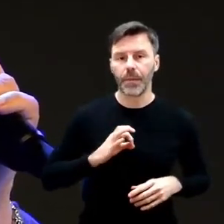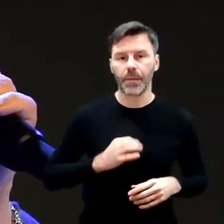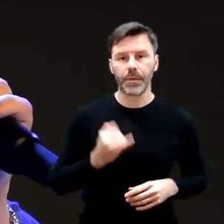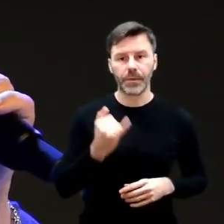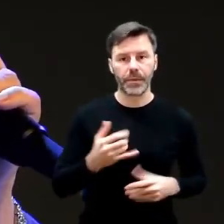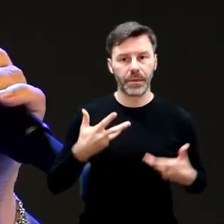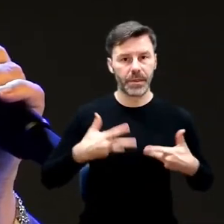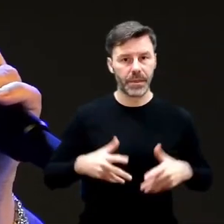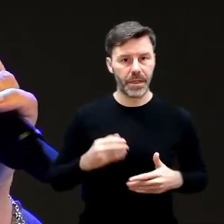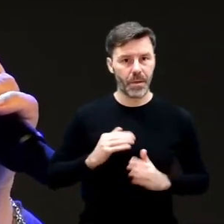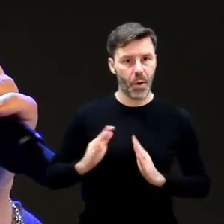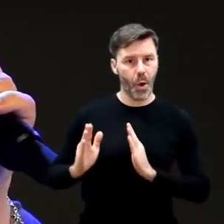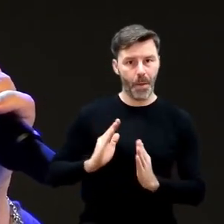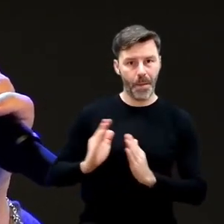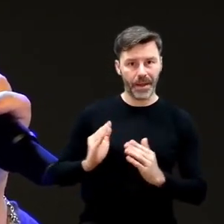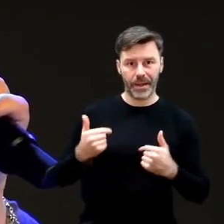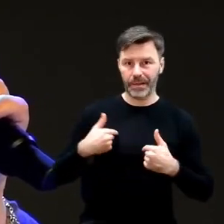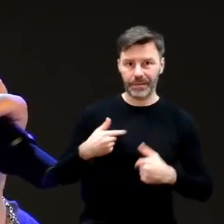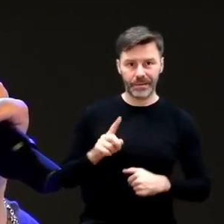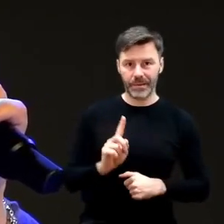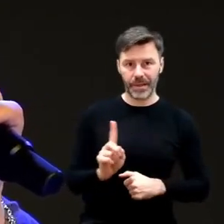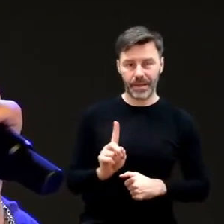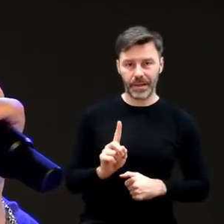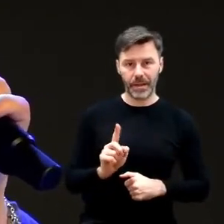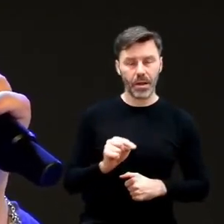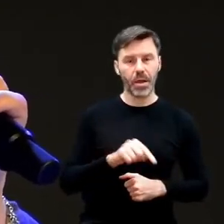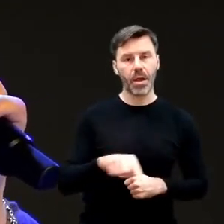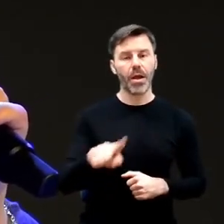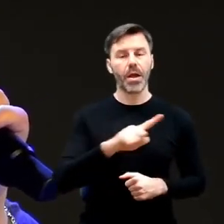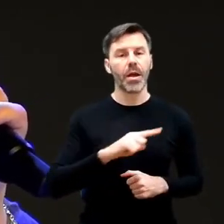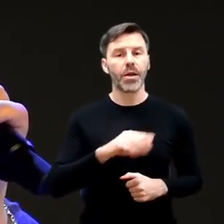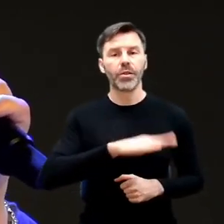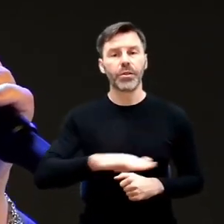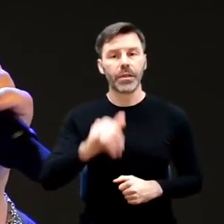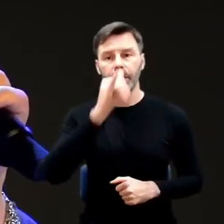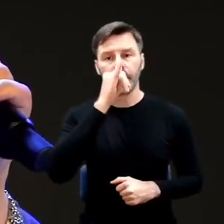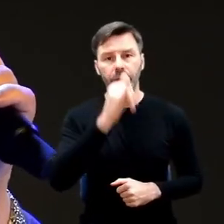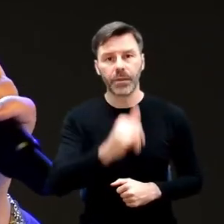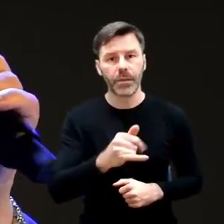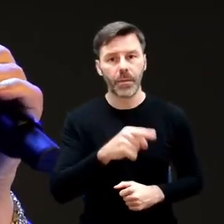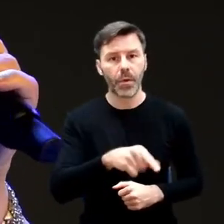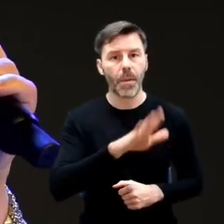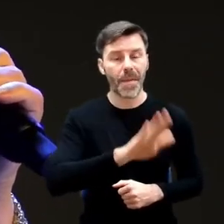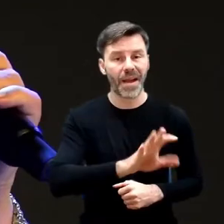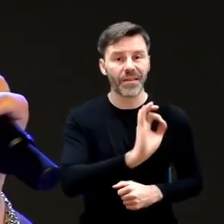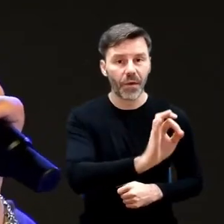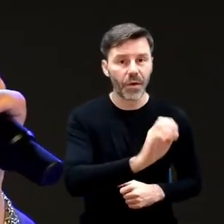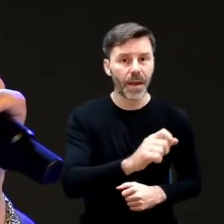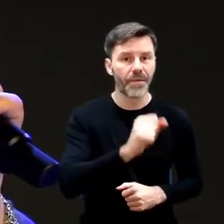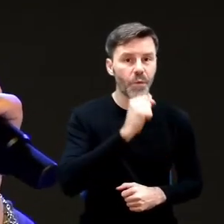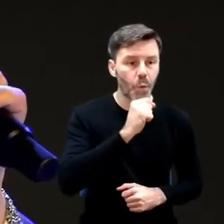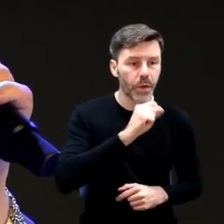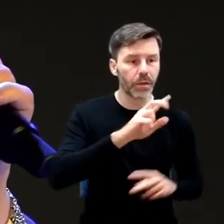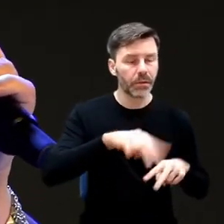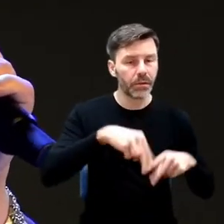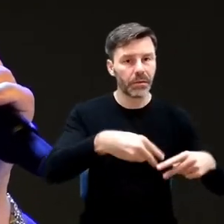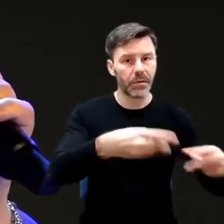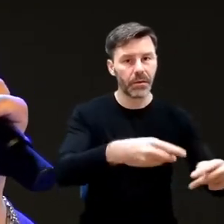Chodzi o to, że one nie będą mogły, bo one będą jeszcze miały swoje dzieci, a potem ich emerytury będą niższe niż moja emerytura